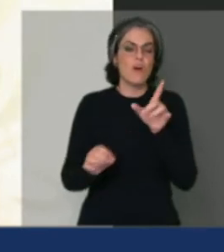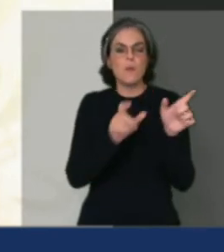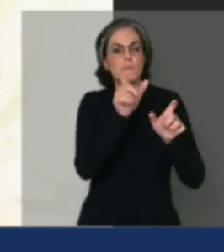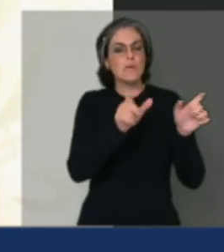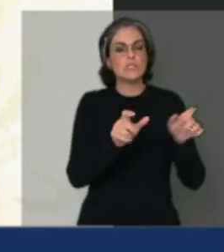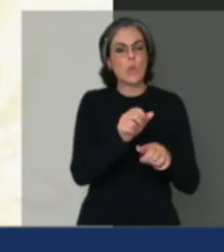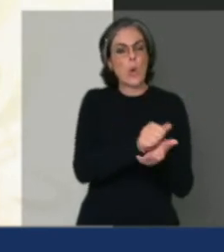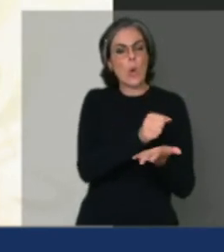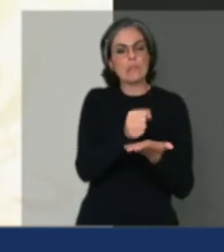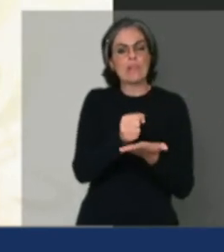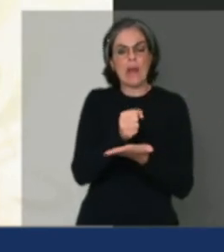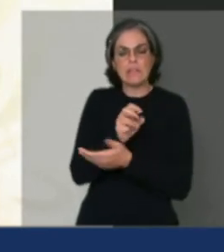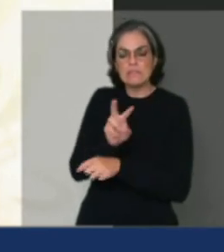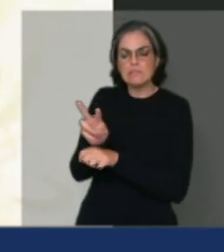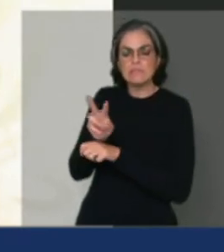VOTO AUDITAVEL, SERIA COM AUDITADOS, MAS QUEREMOS QUE